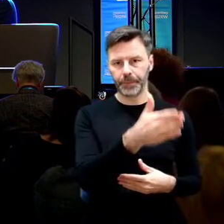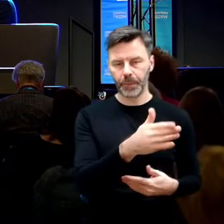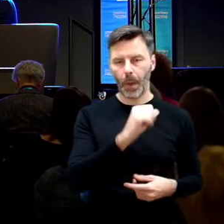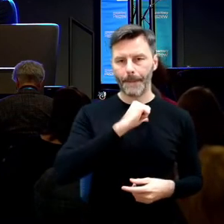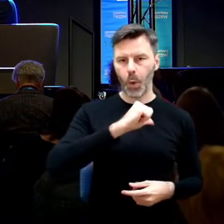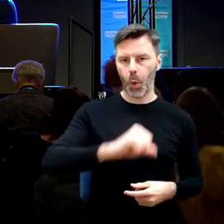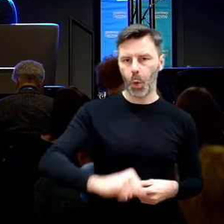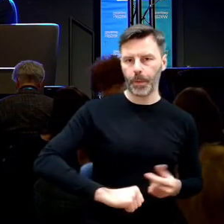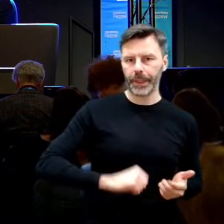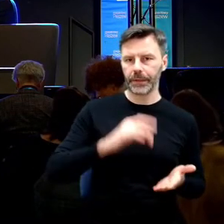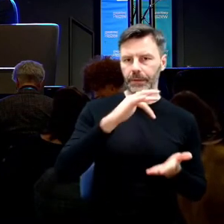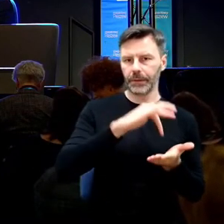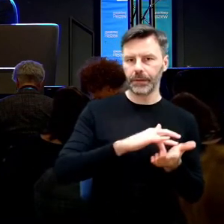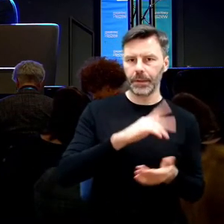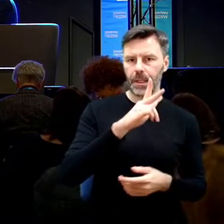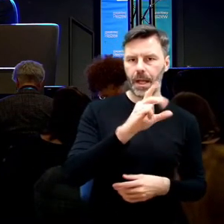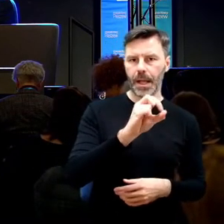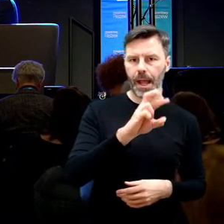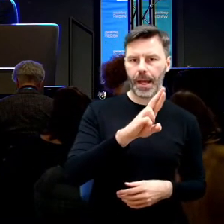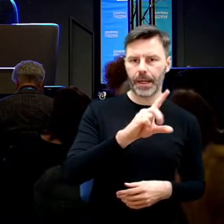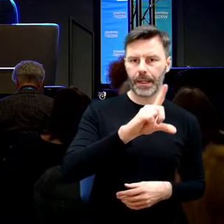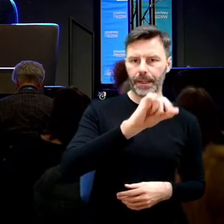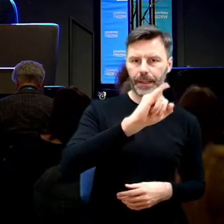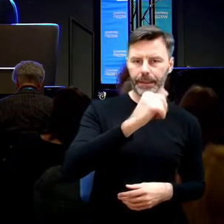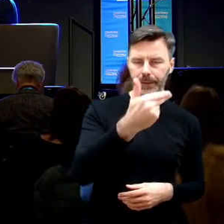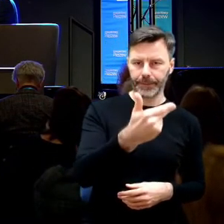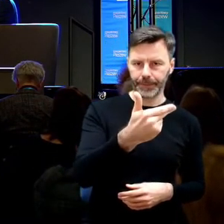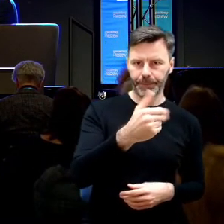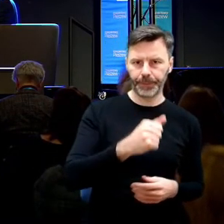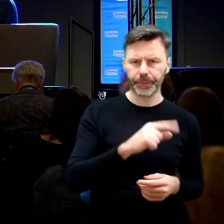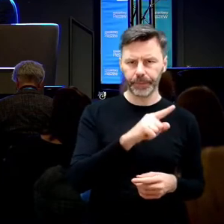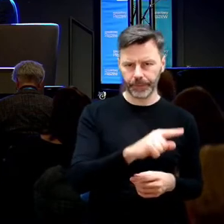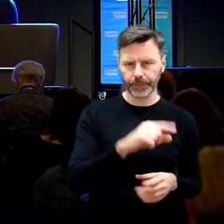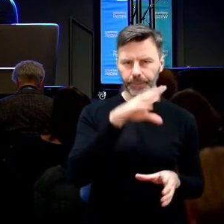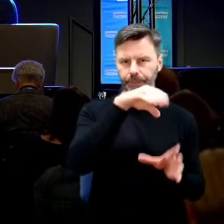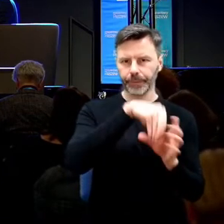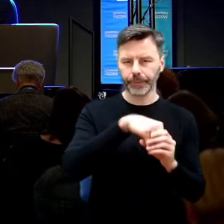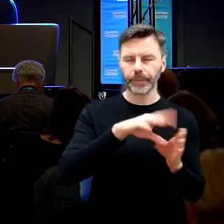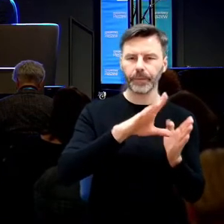To gmina miejsko-wiejska w zachodniopomorskim,